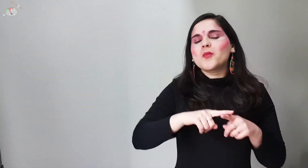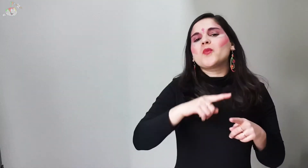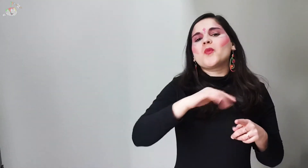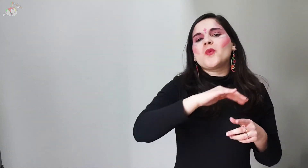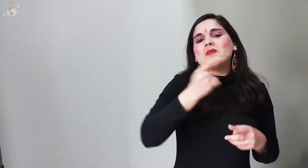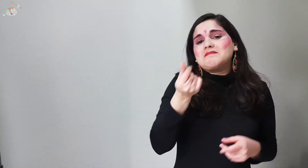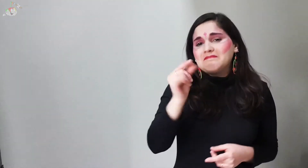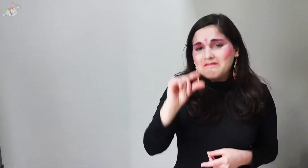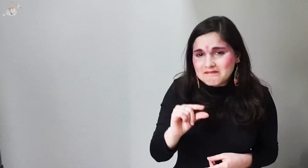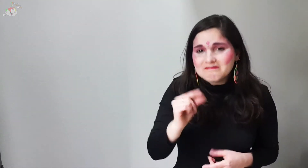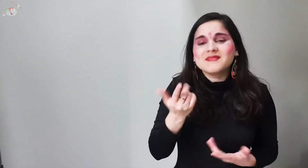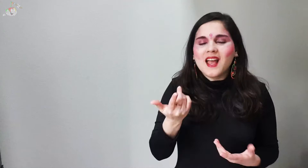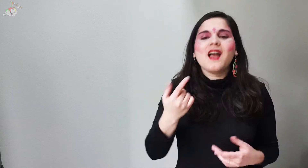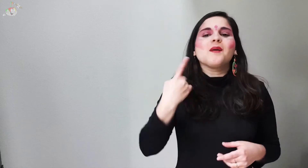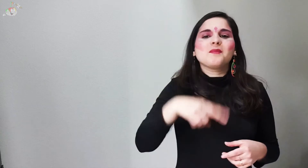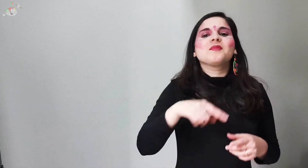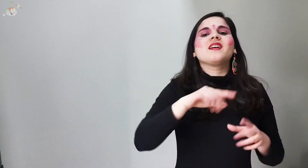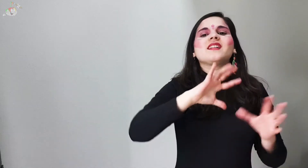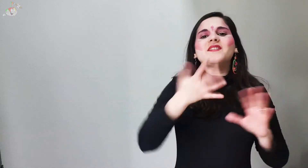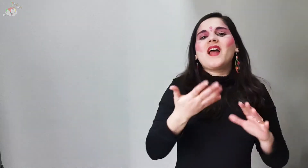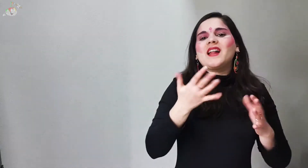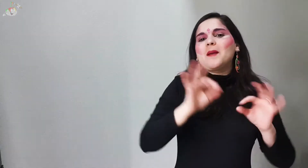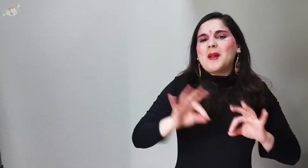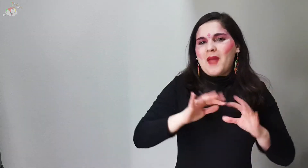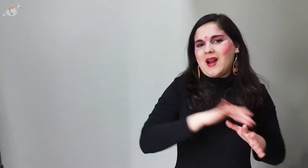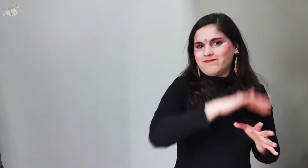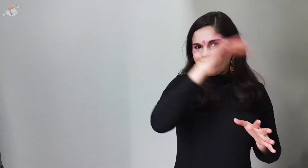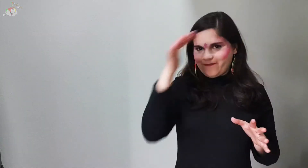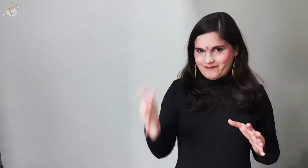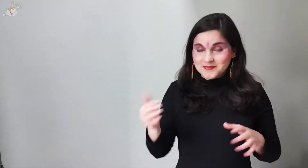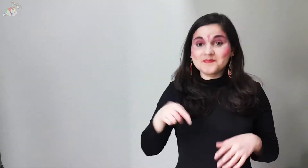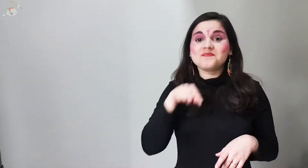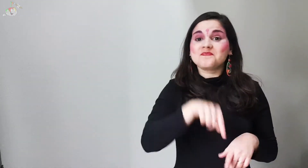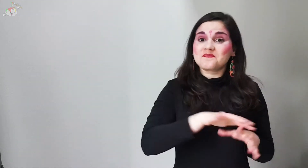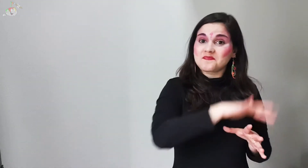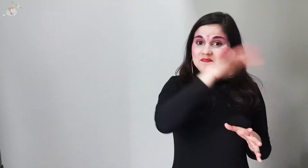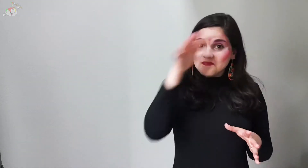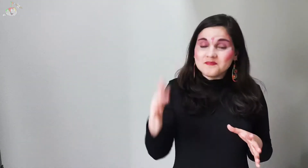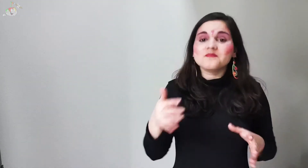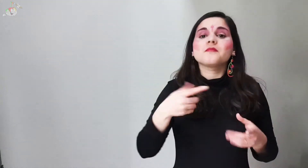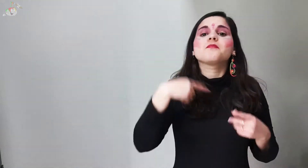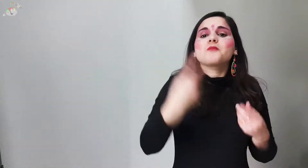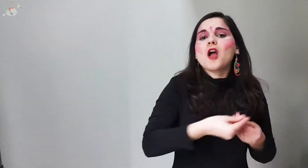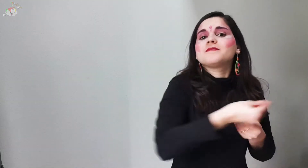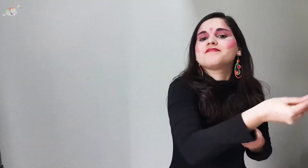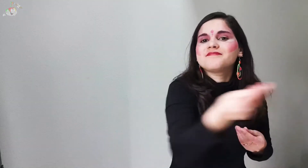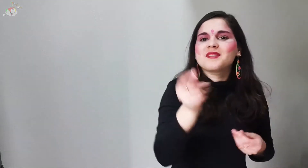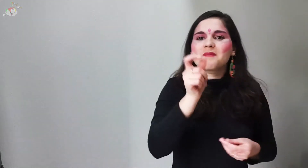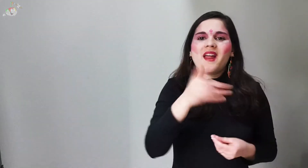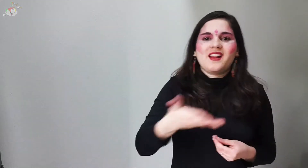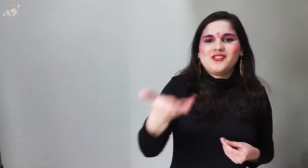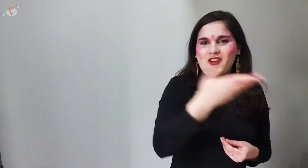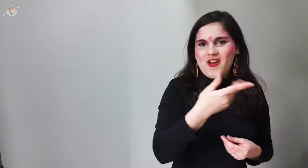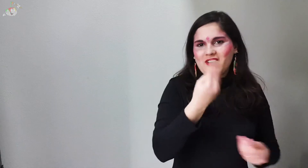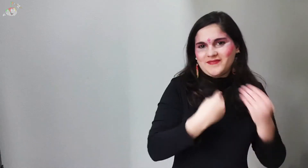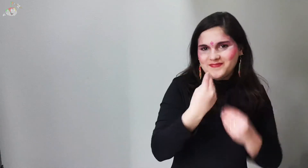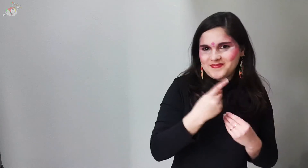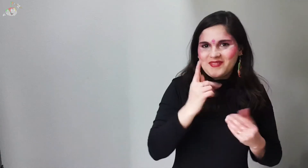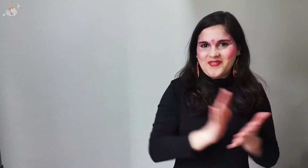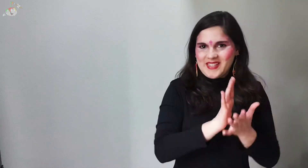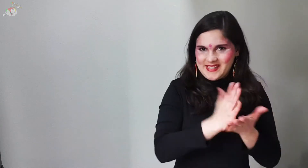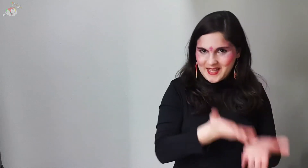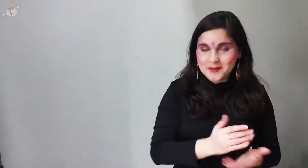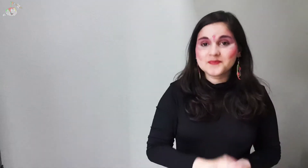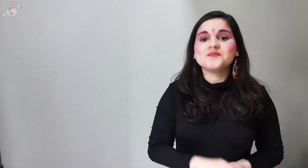erano economici e facendo grandi quantità poi li distribuivano alle persone durante la festa.